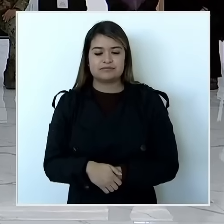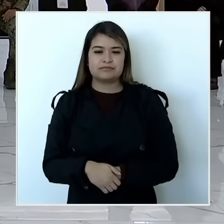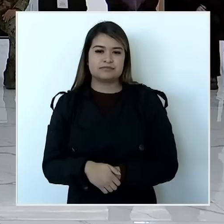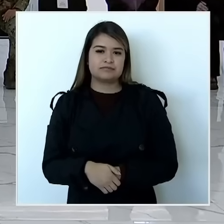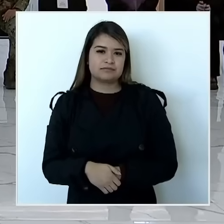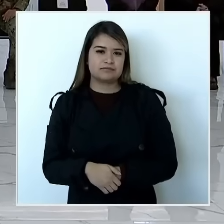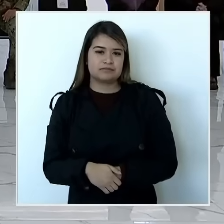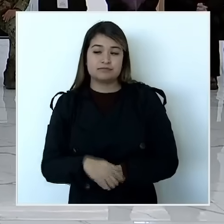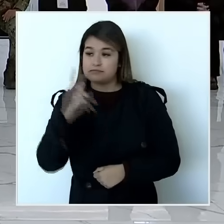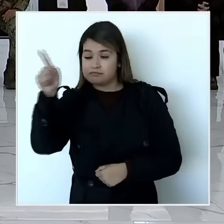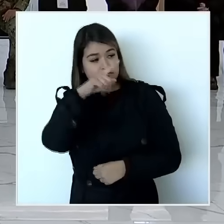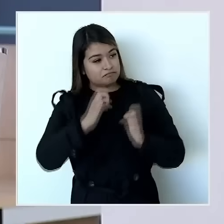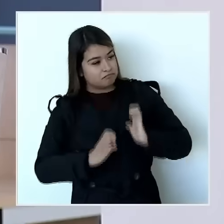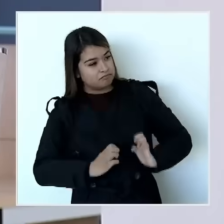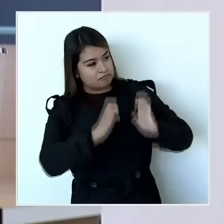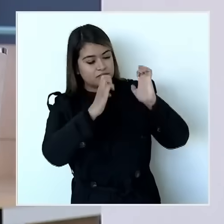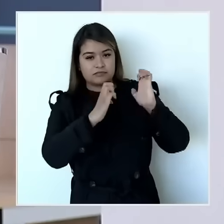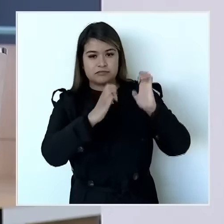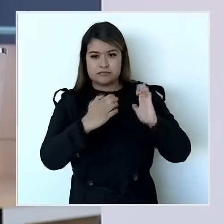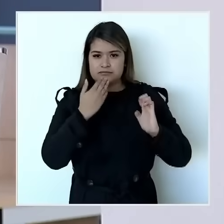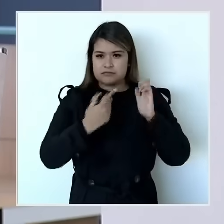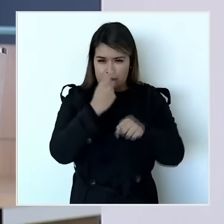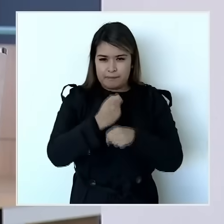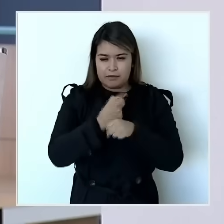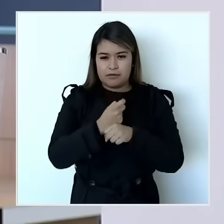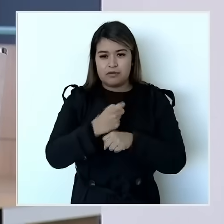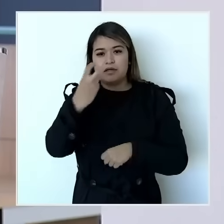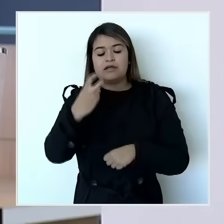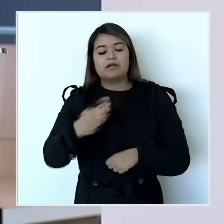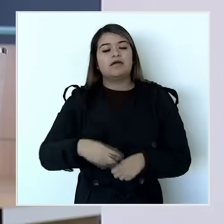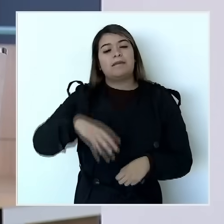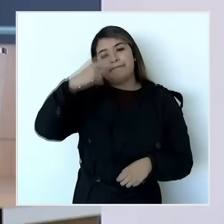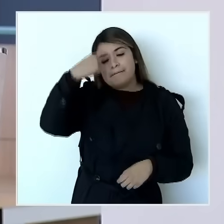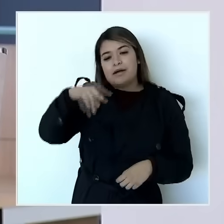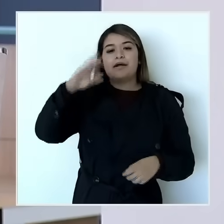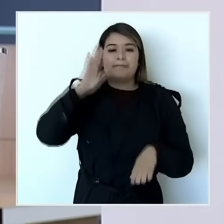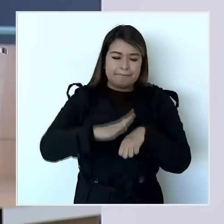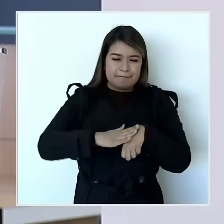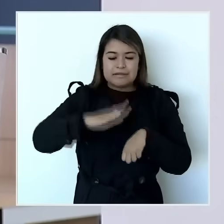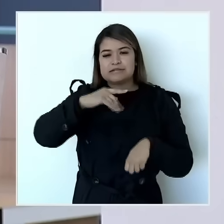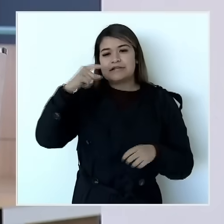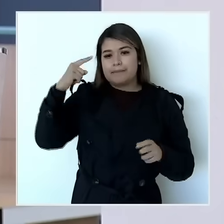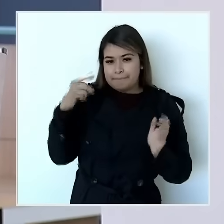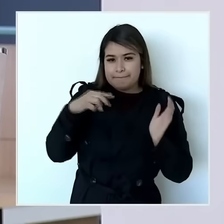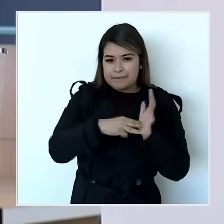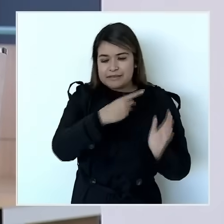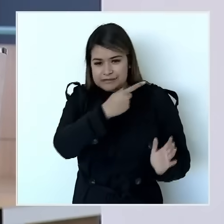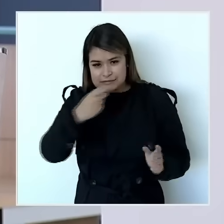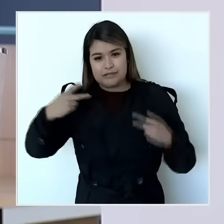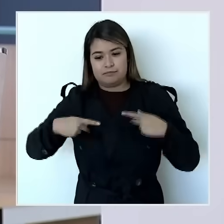El edificio principal cuenta con capacidad para más de 11 personas, además de 600 viviendas para